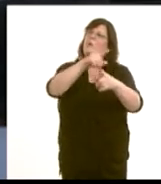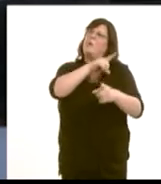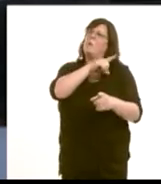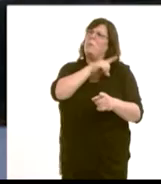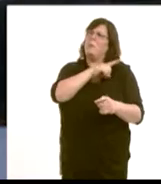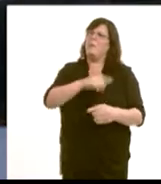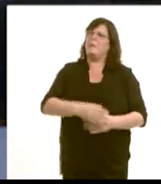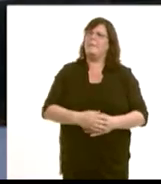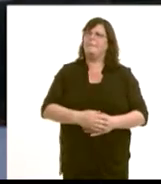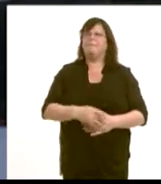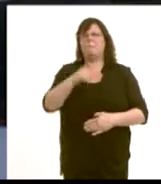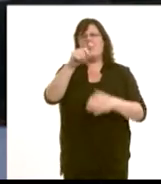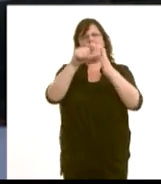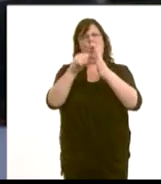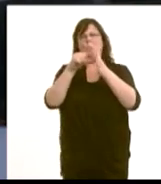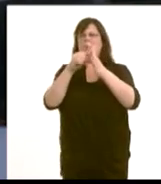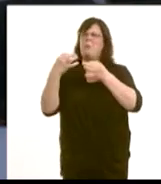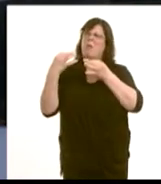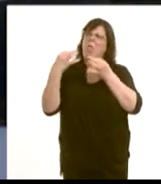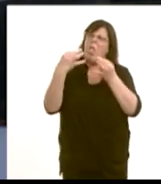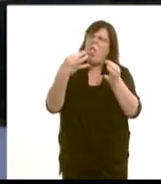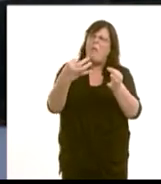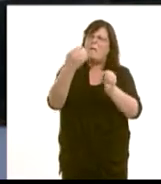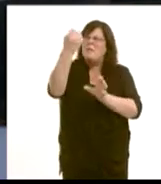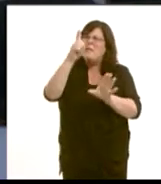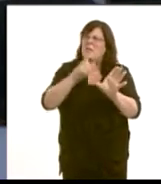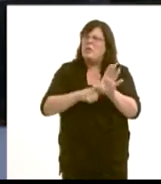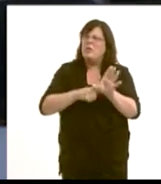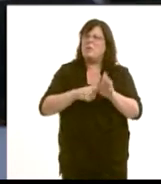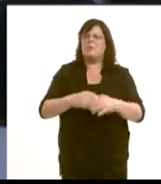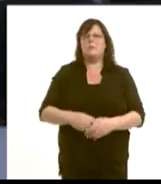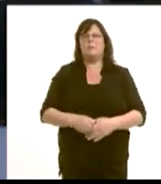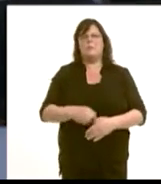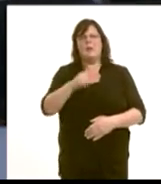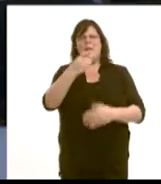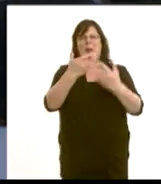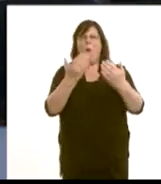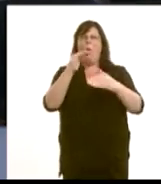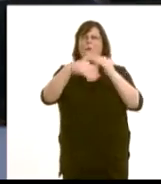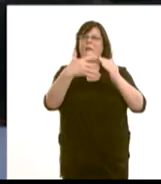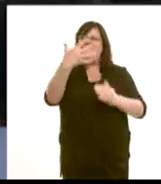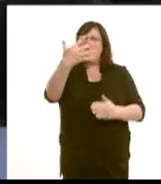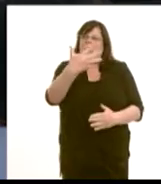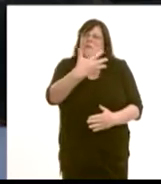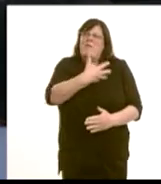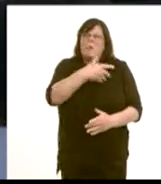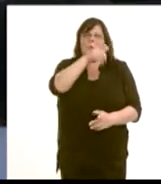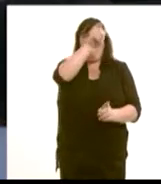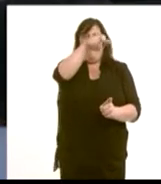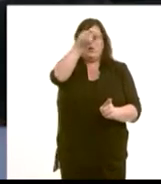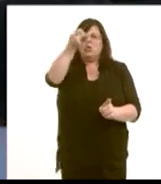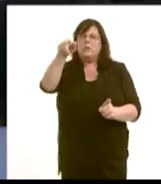adeilad yn hollol anaddasónid oes digon o le, mae cyfrinachedd a diogelwch cleifion